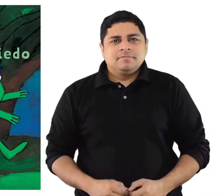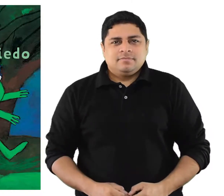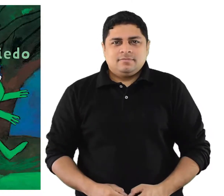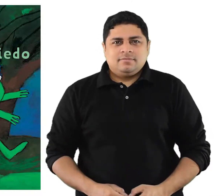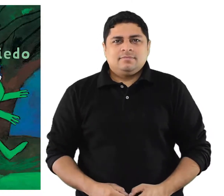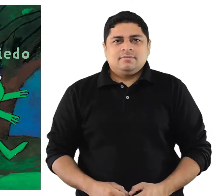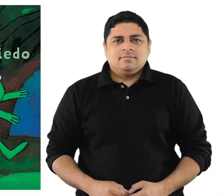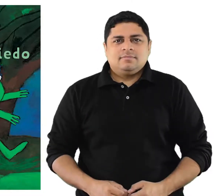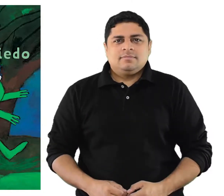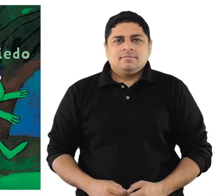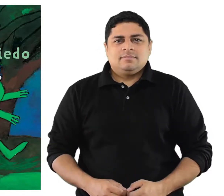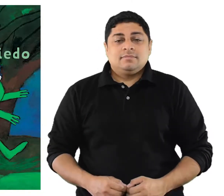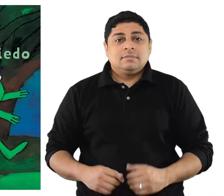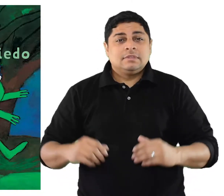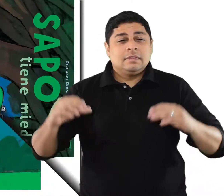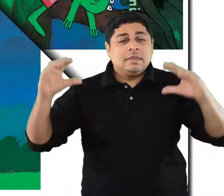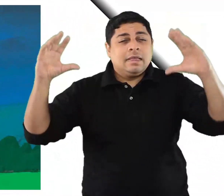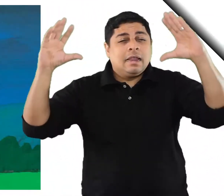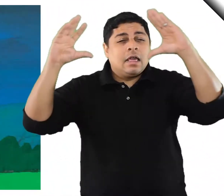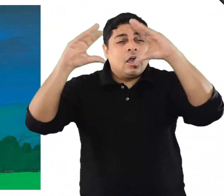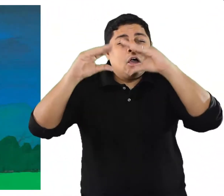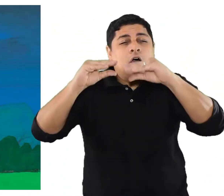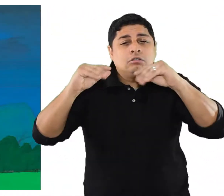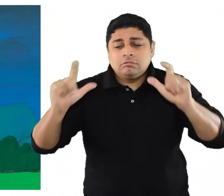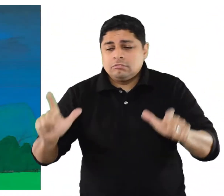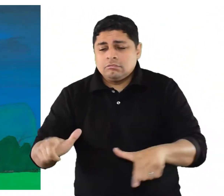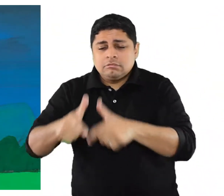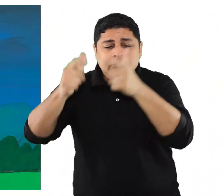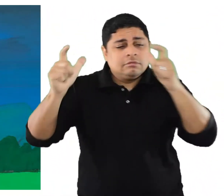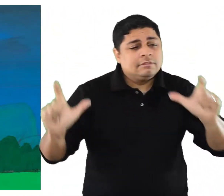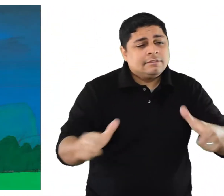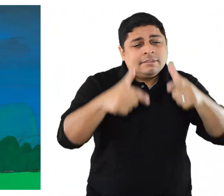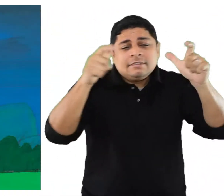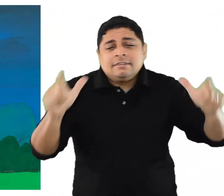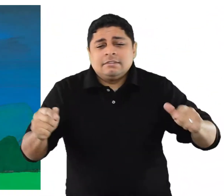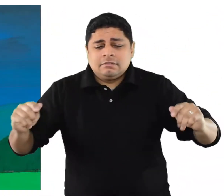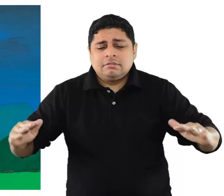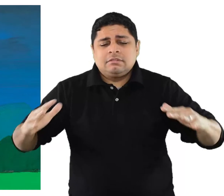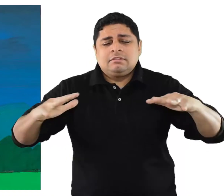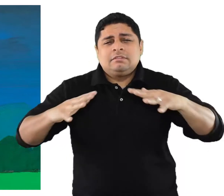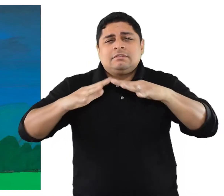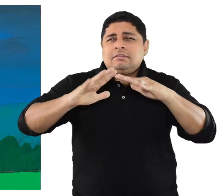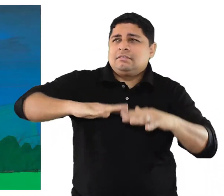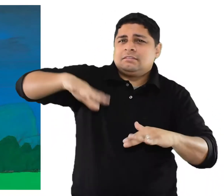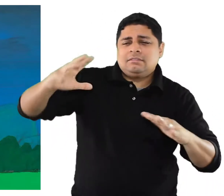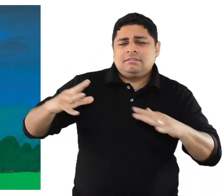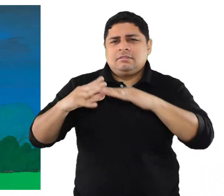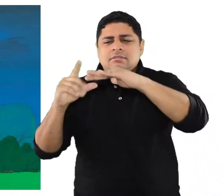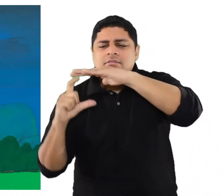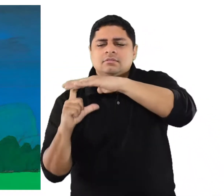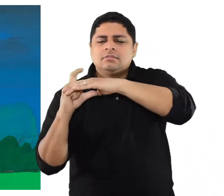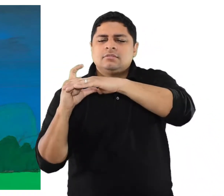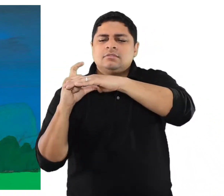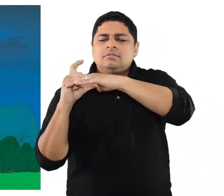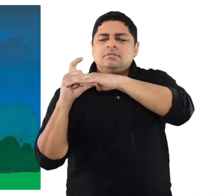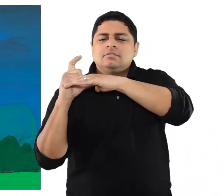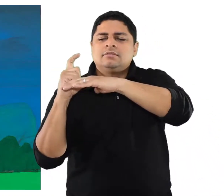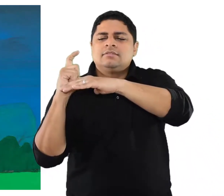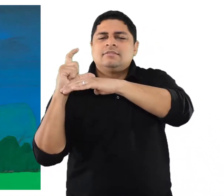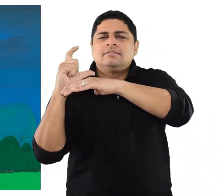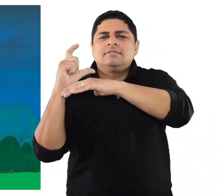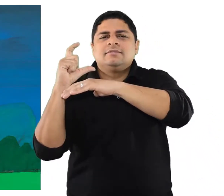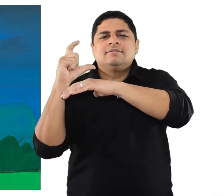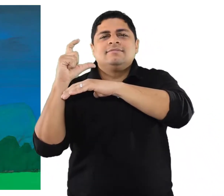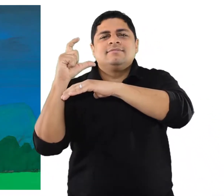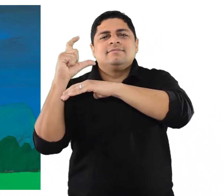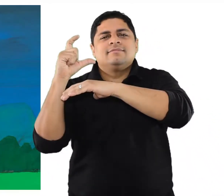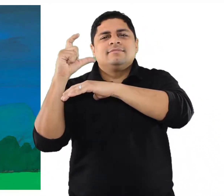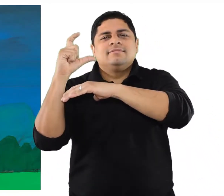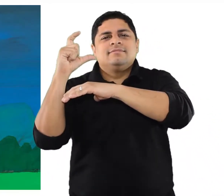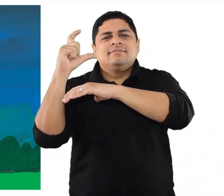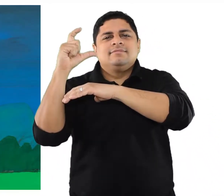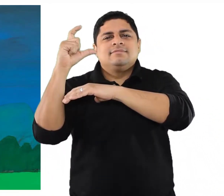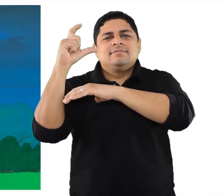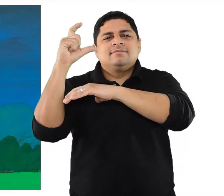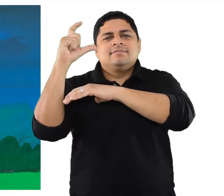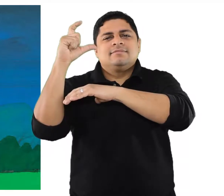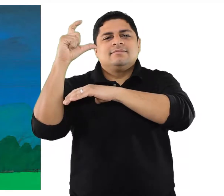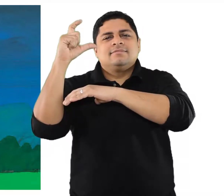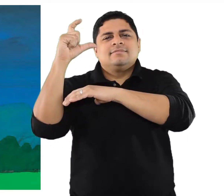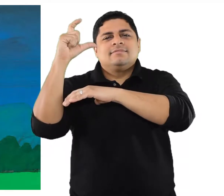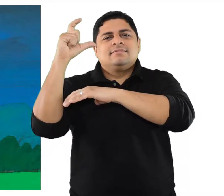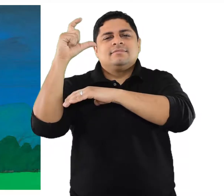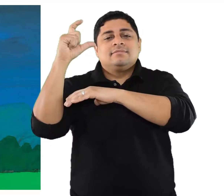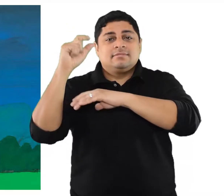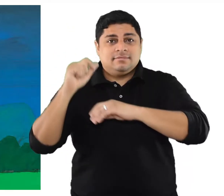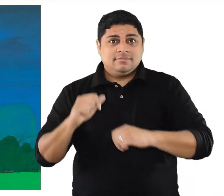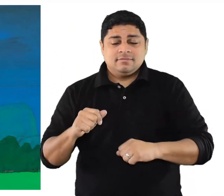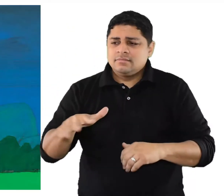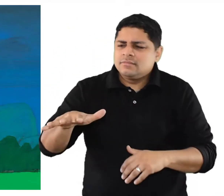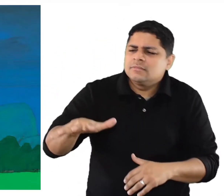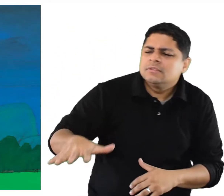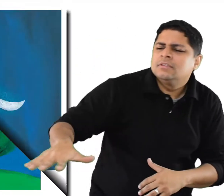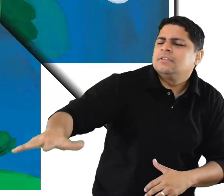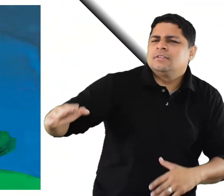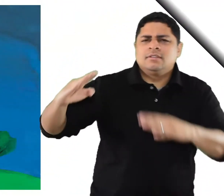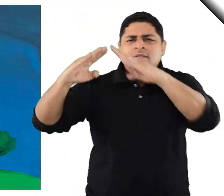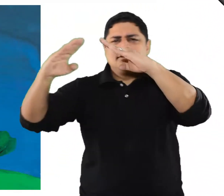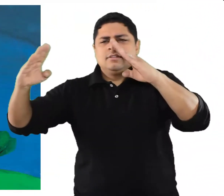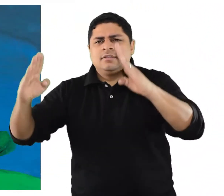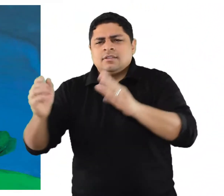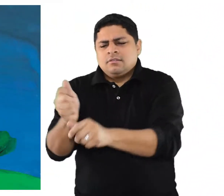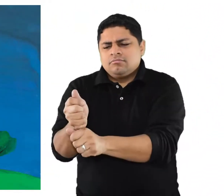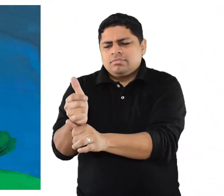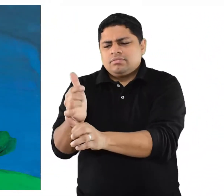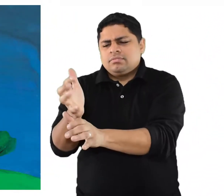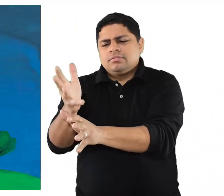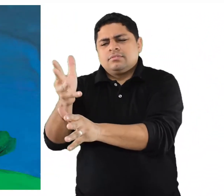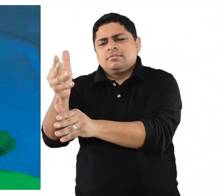Cuando cae la noche, en medio de los árboles y la montaña sale la luna y se posiciona en medio del cielo y a lo lejos en el llano, se observa una casa